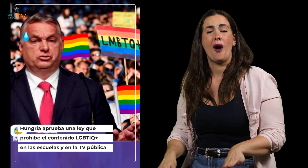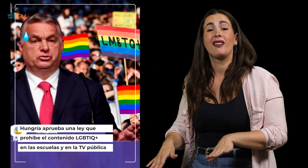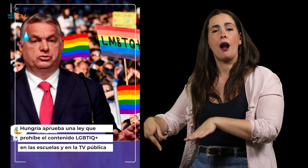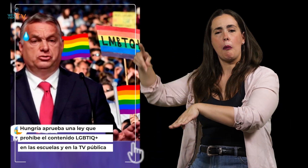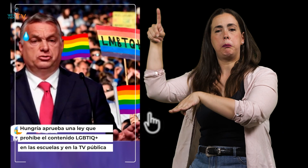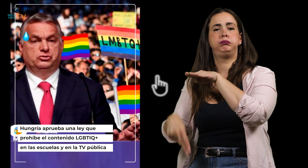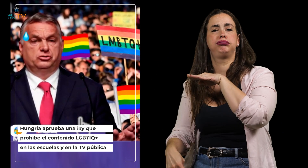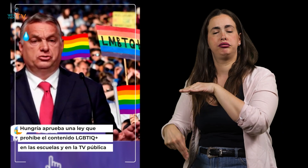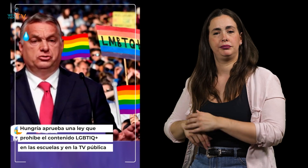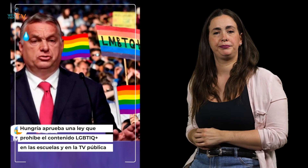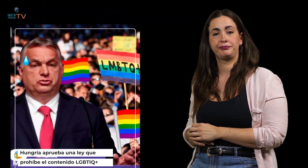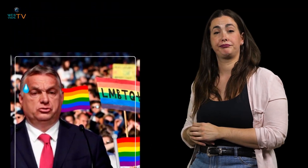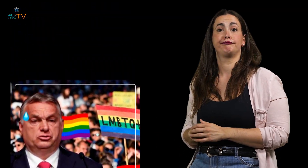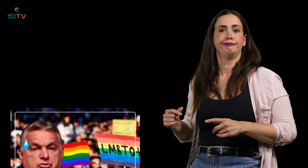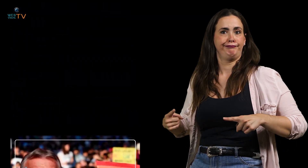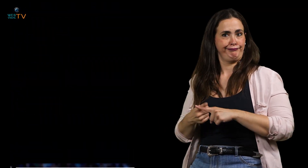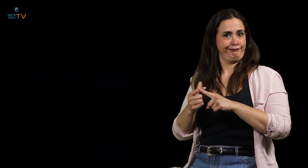y educación de todos los húngaros.